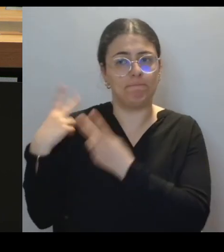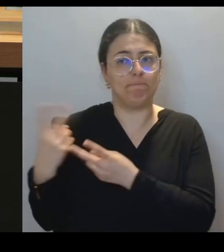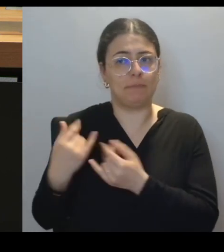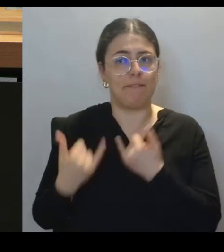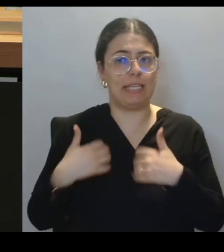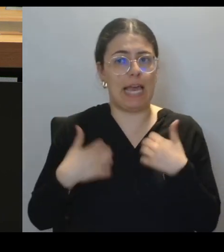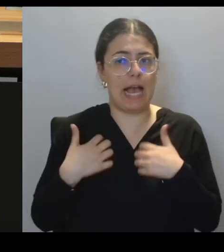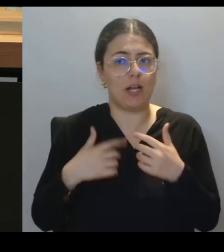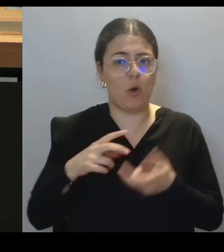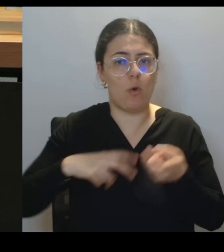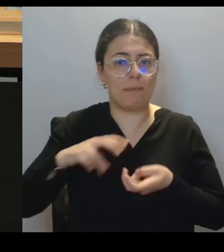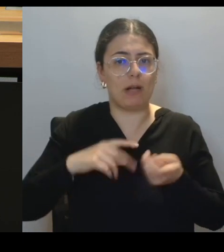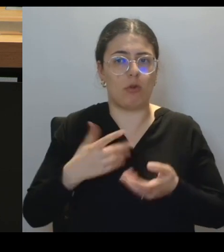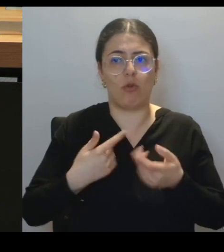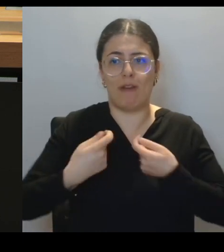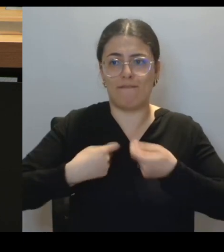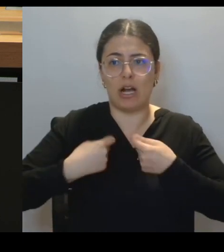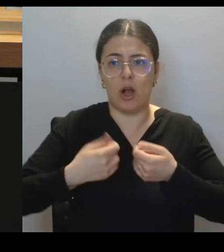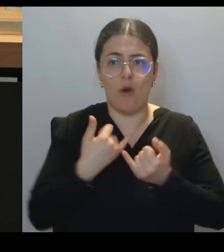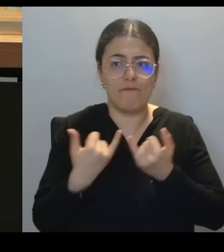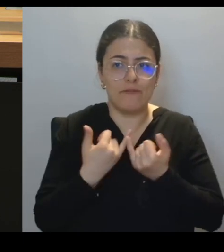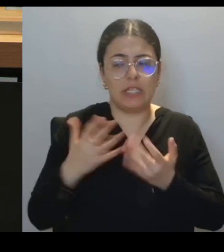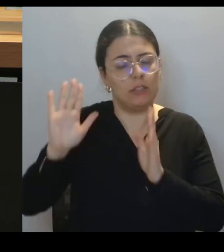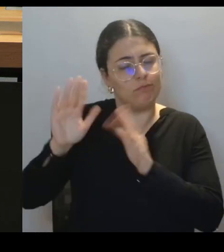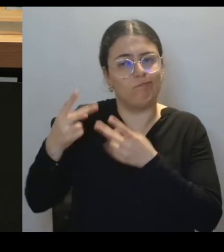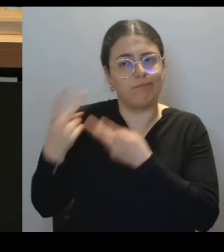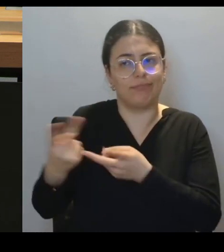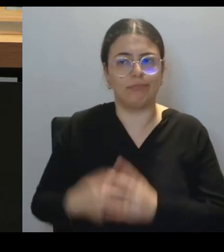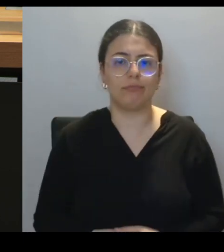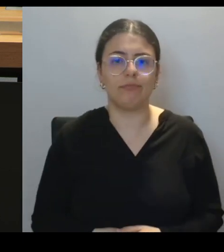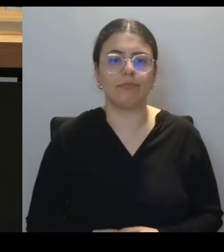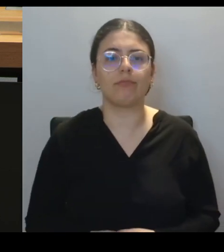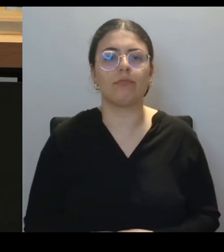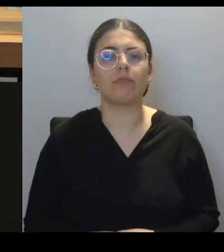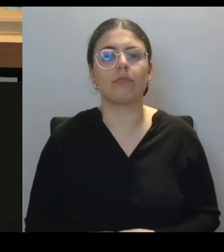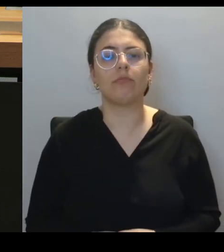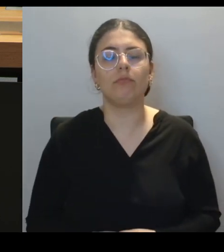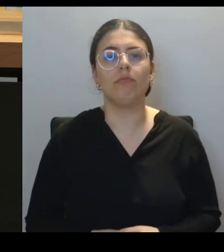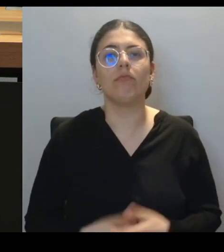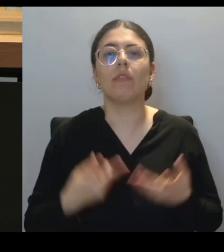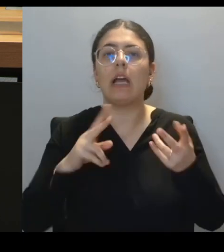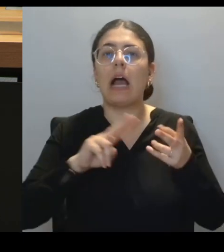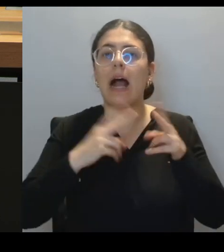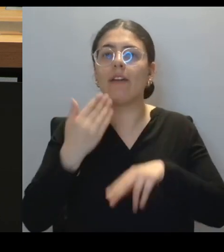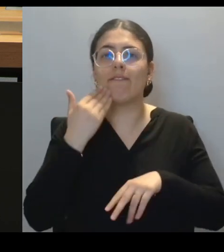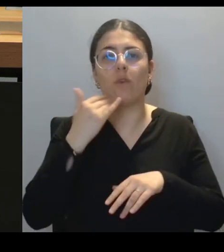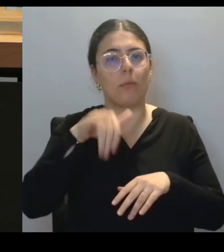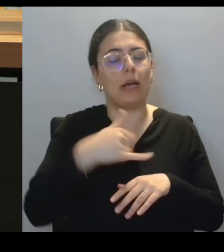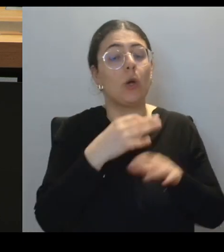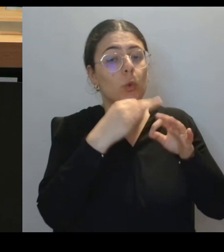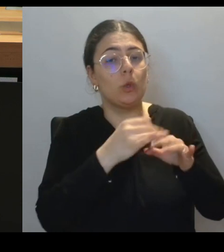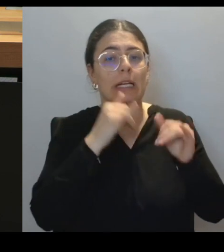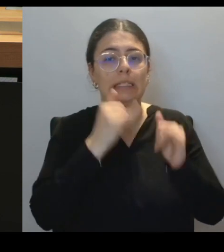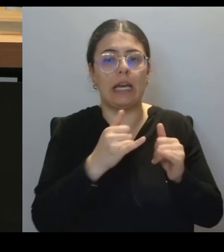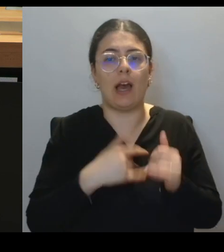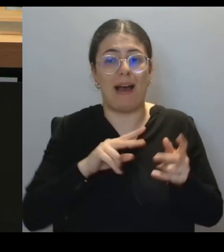Ich finde die Alternative Wohnprojekte gut, aber nicht, wenn das einzig alternative daran ist, dass andere die Zeche zahlen. Meine Damen und Herren.